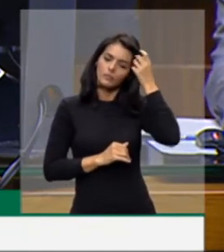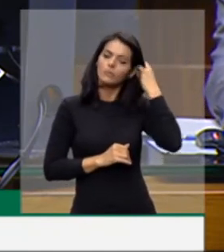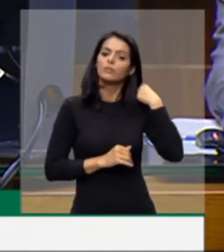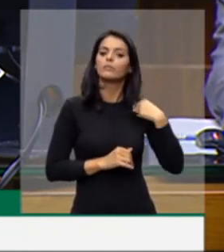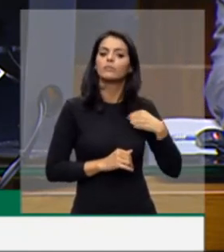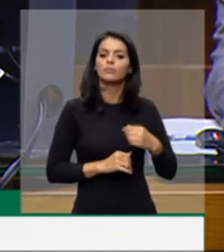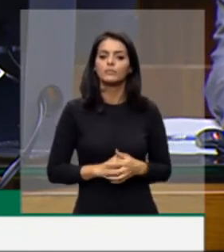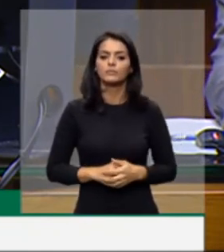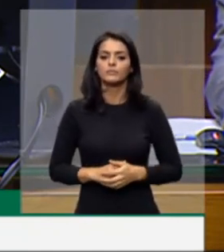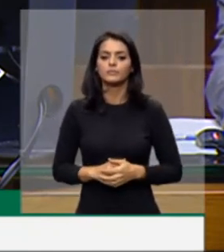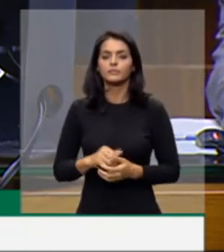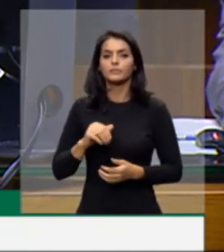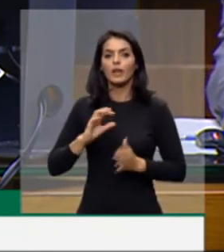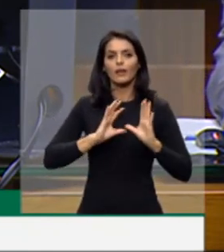RENOVÁVEL A REDE ORIENTA SIM, COMO VOTA A MAIORIA, COMO VOTA